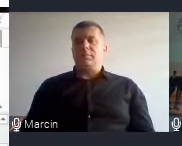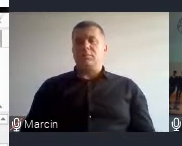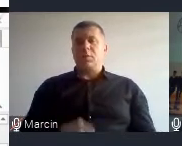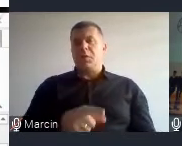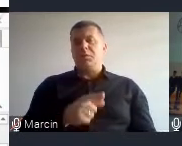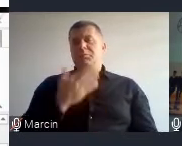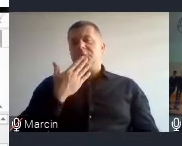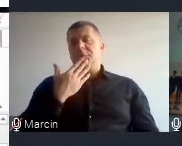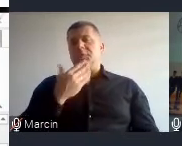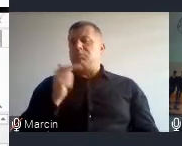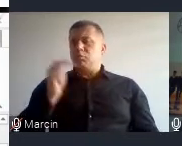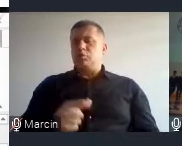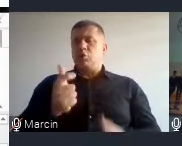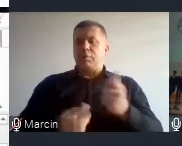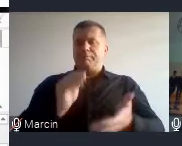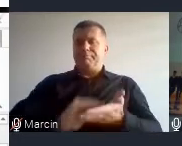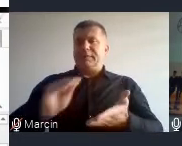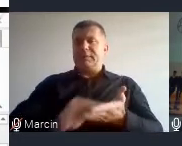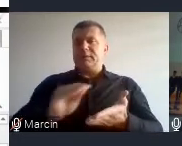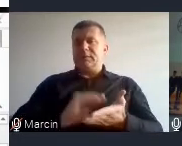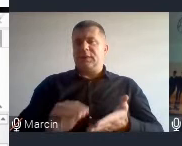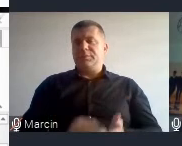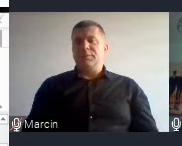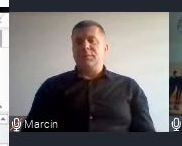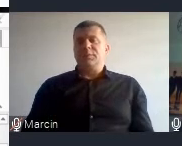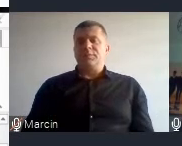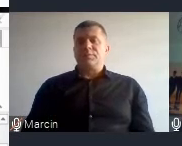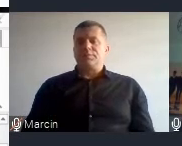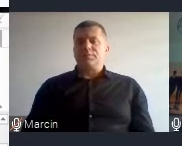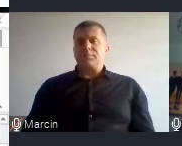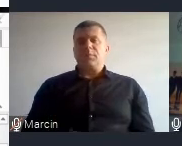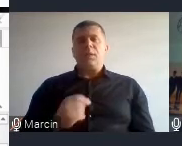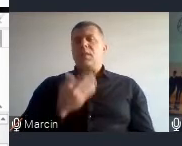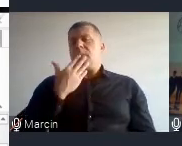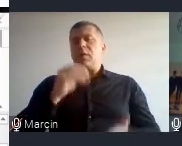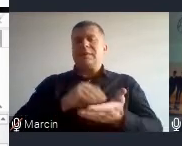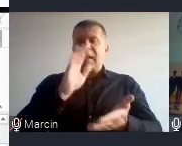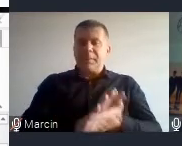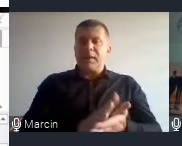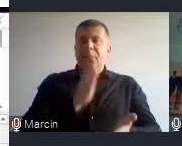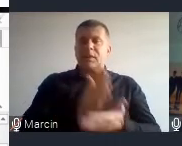że szacowanie powinno być pisemne. W związku z tym, nie mówimy o zapisach, mówimy o praktyce.